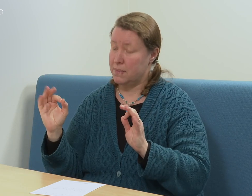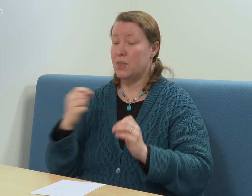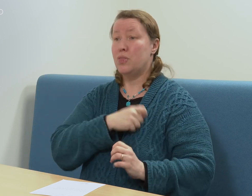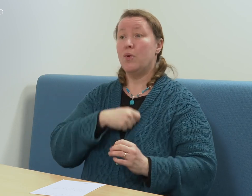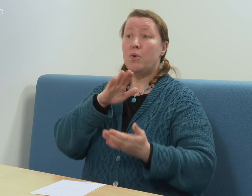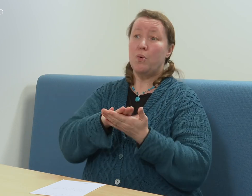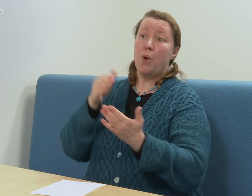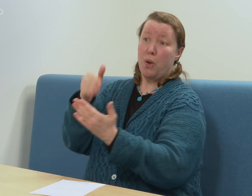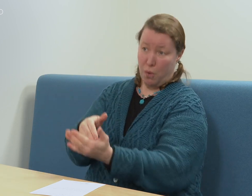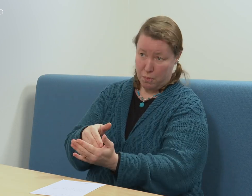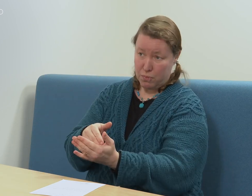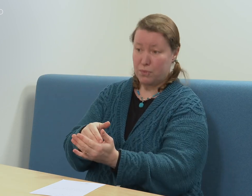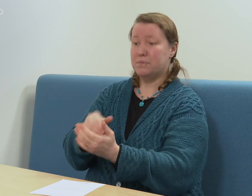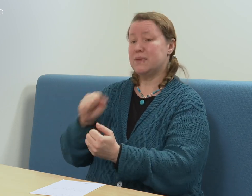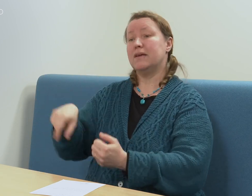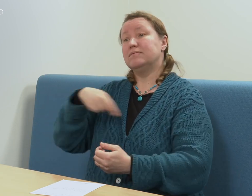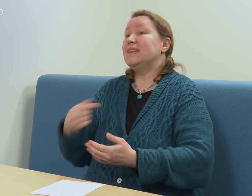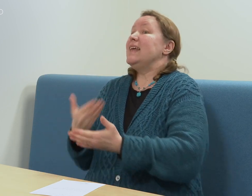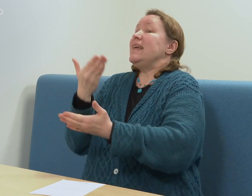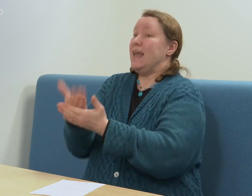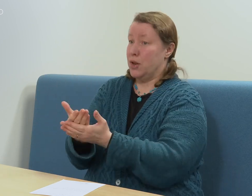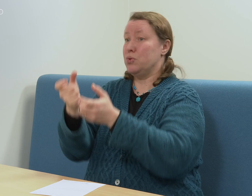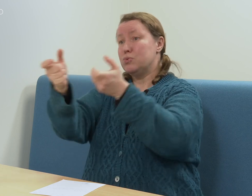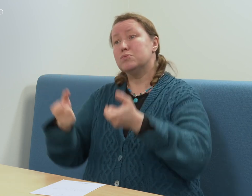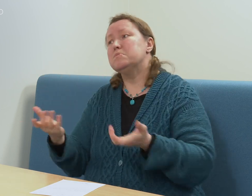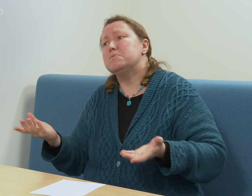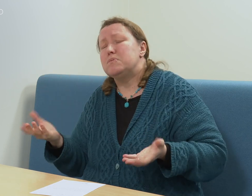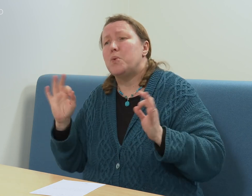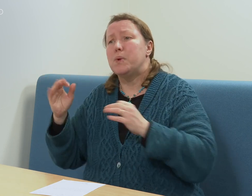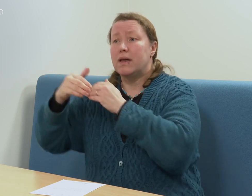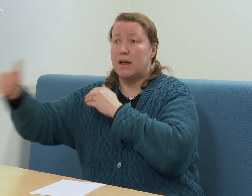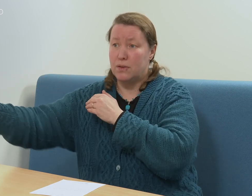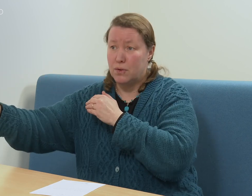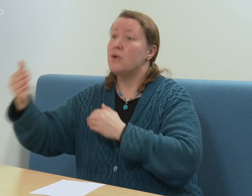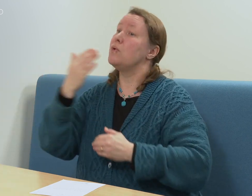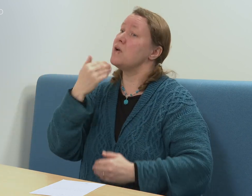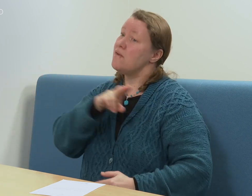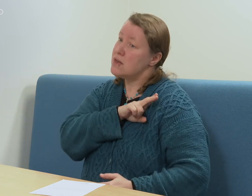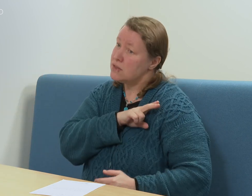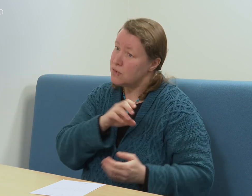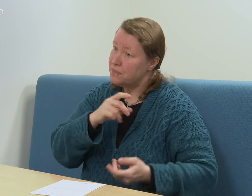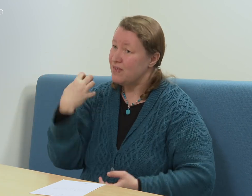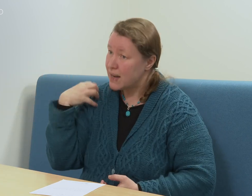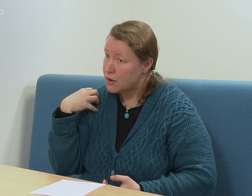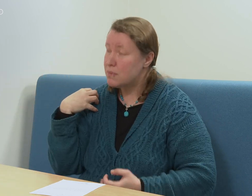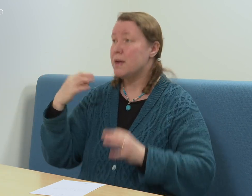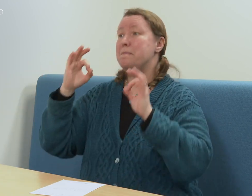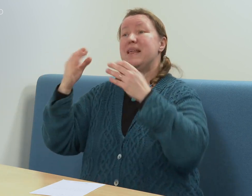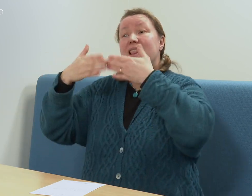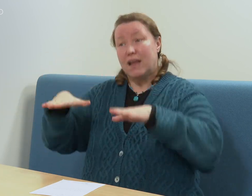Työryhmällä on toukokuun loppuun asti aikaa laatia ehdotus palvelun jatkosta, - sen vastuulleen ottavasta viranomaisesta sekä siitä, -